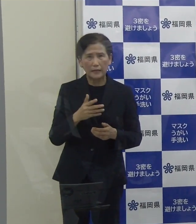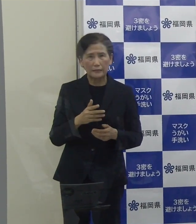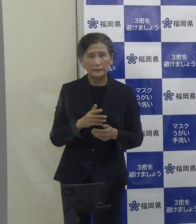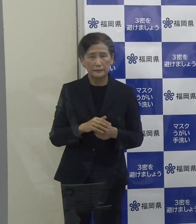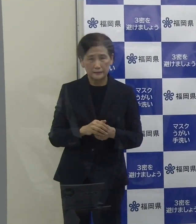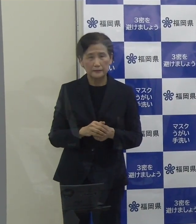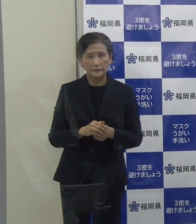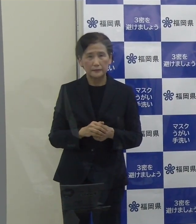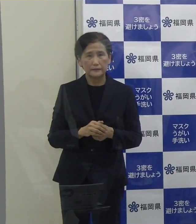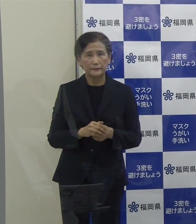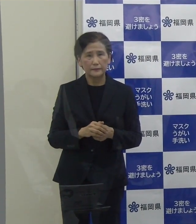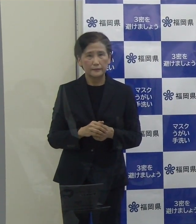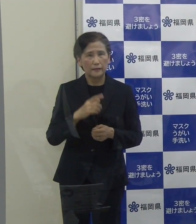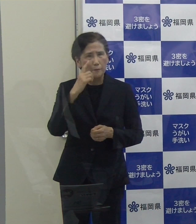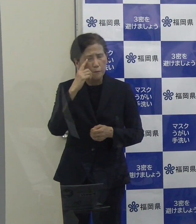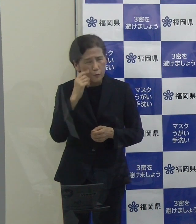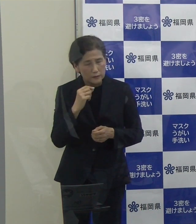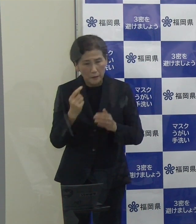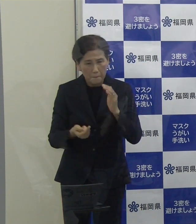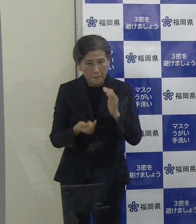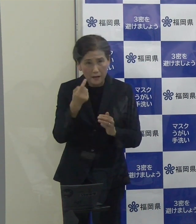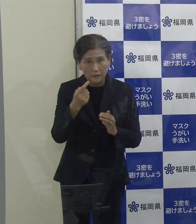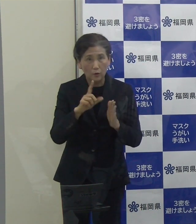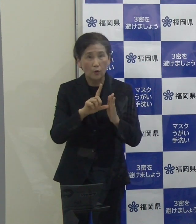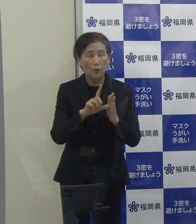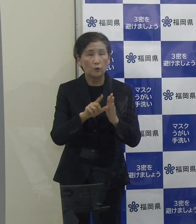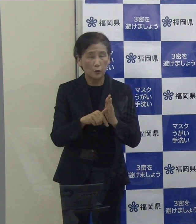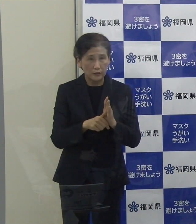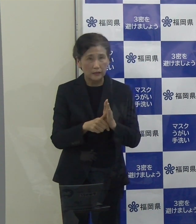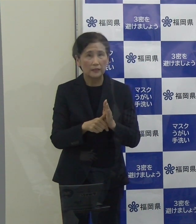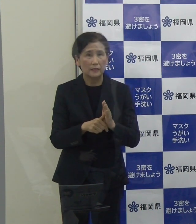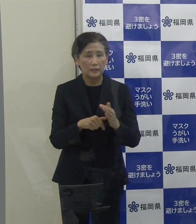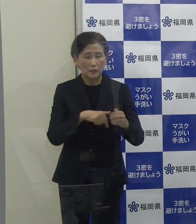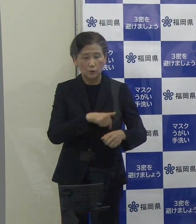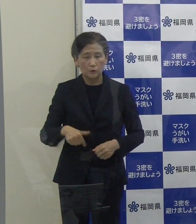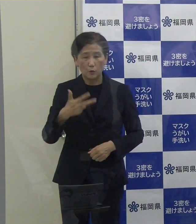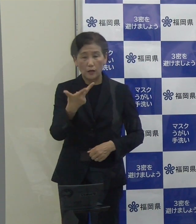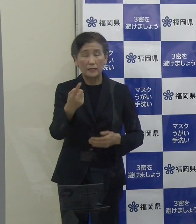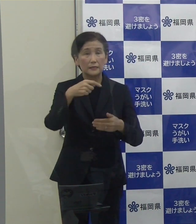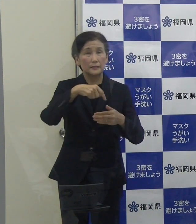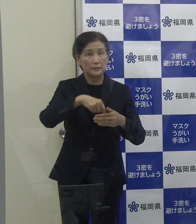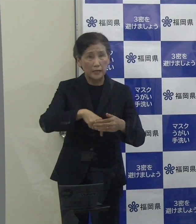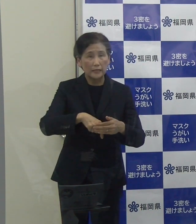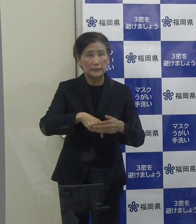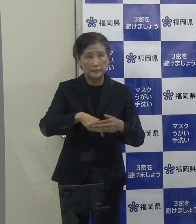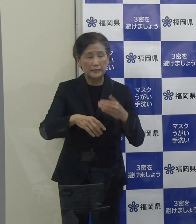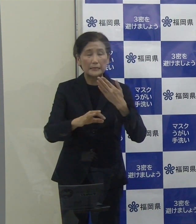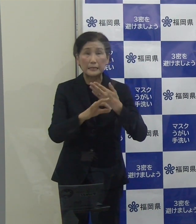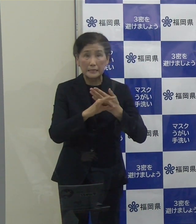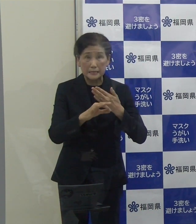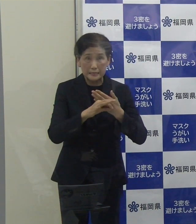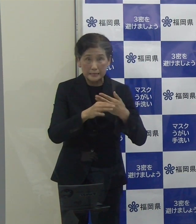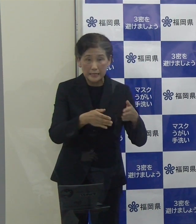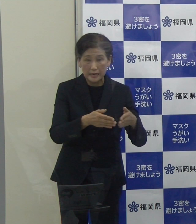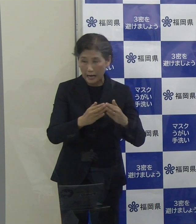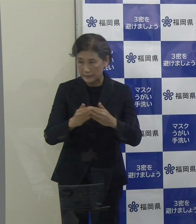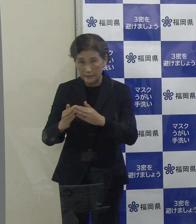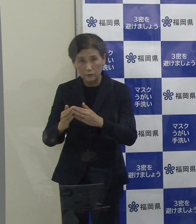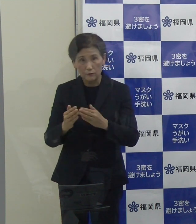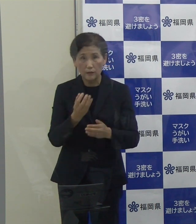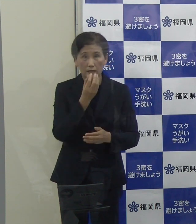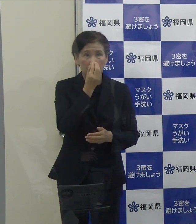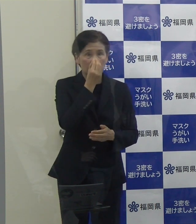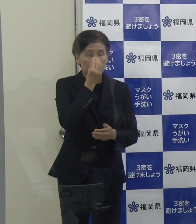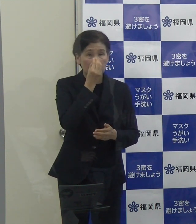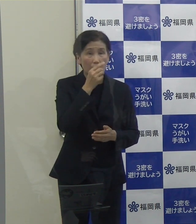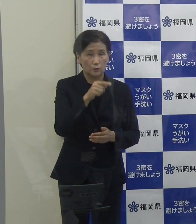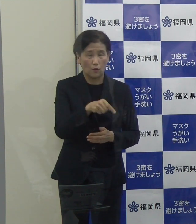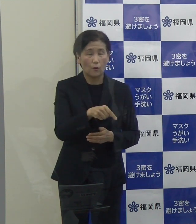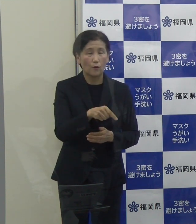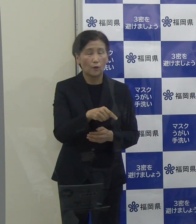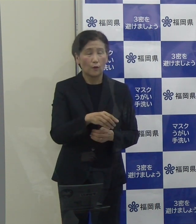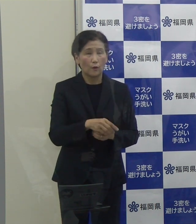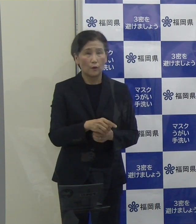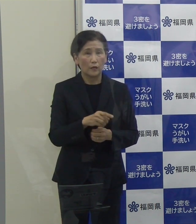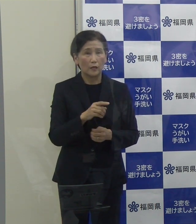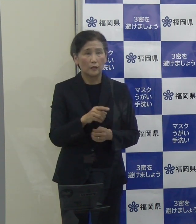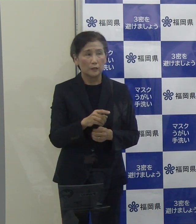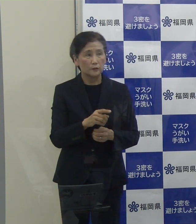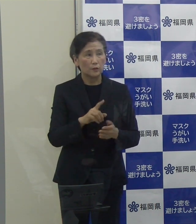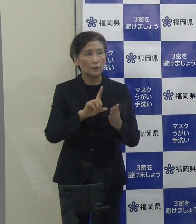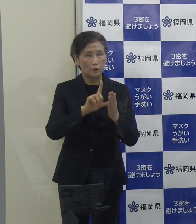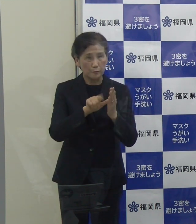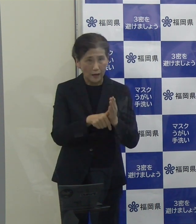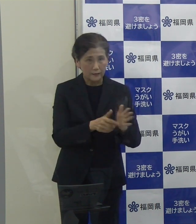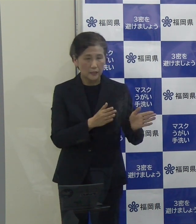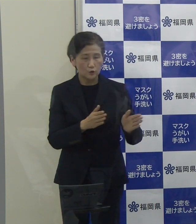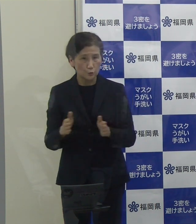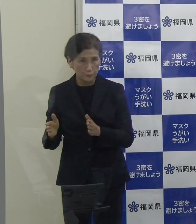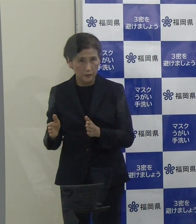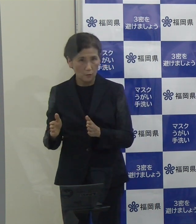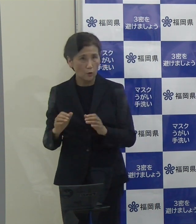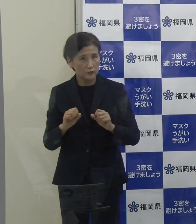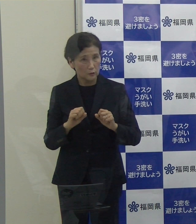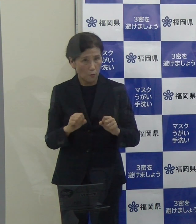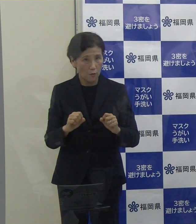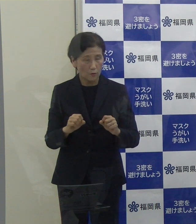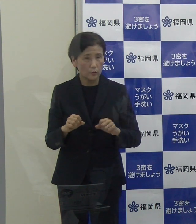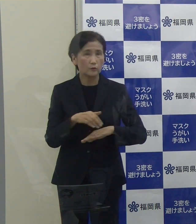県としては福岡市内に酸素投与ステーションを臨時に開設して、万一の場合に対する備えをしておこうということです。